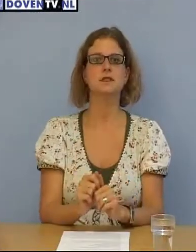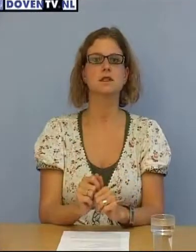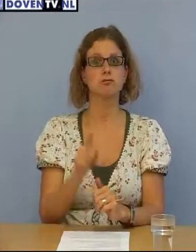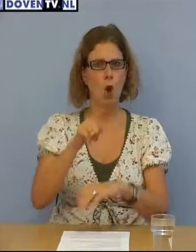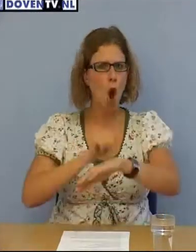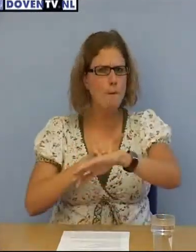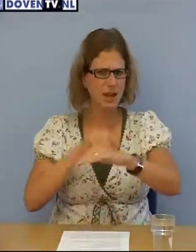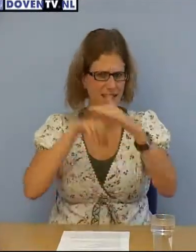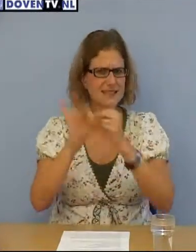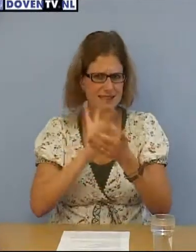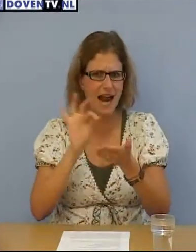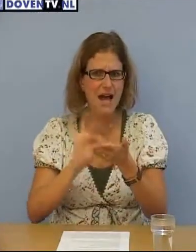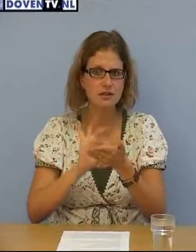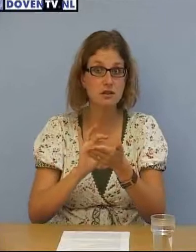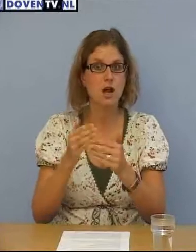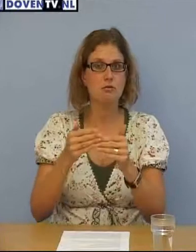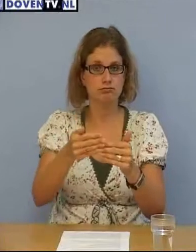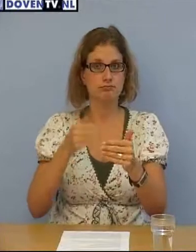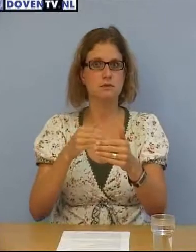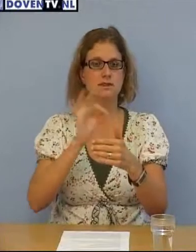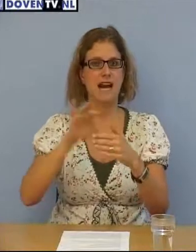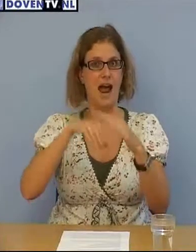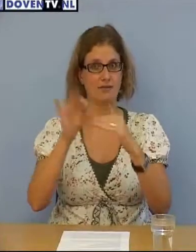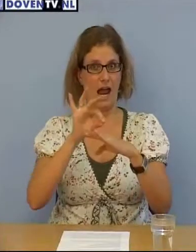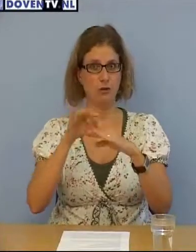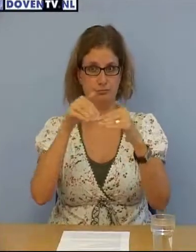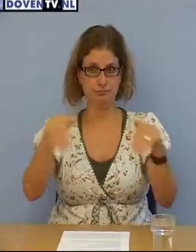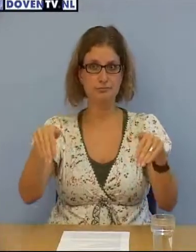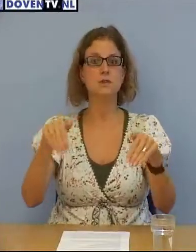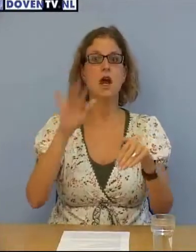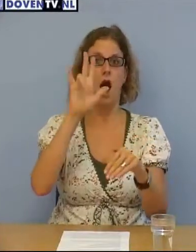Schrijf je op tijd in, want de uiterste inschrijfdatum is 18 november.